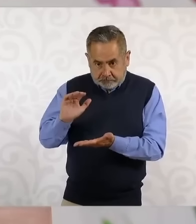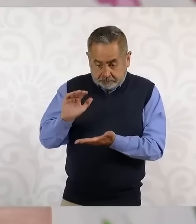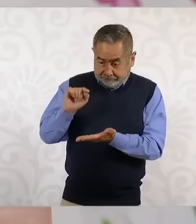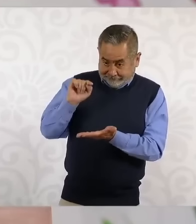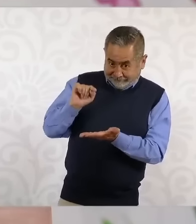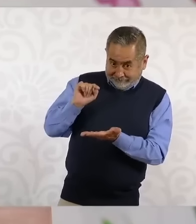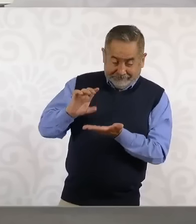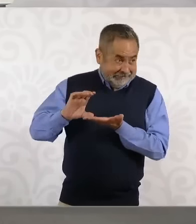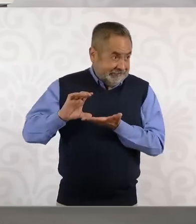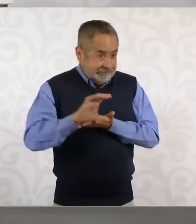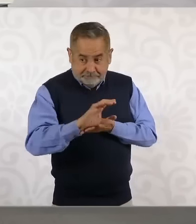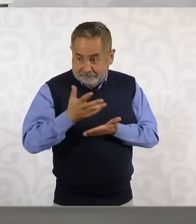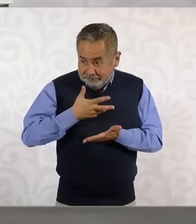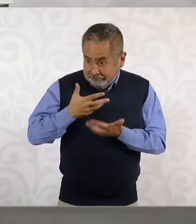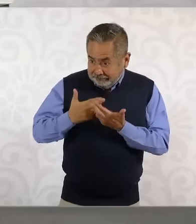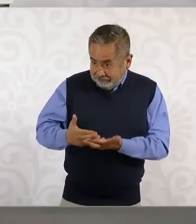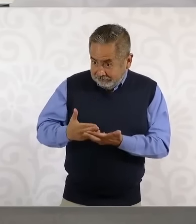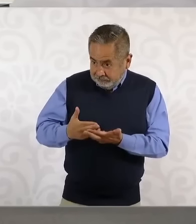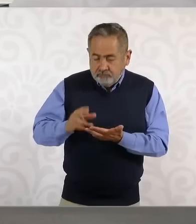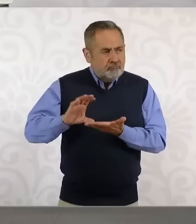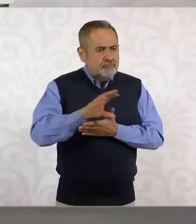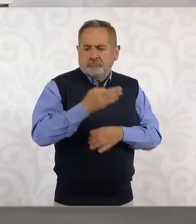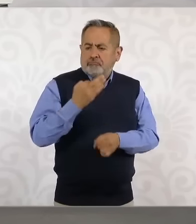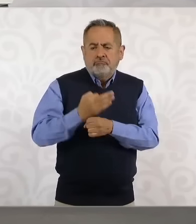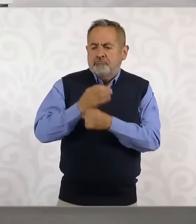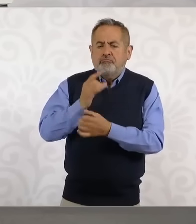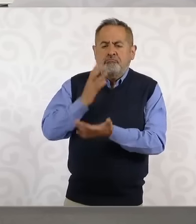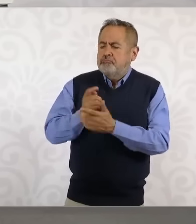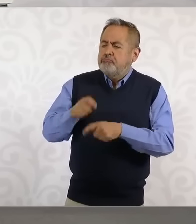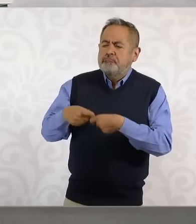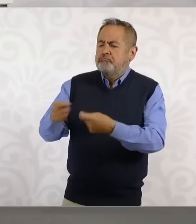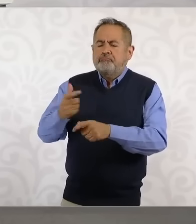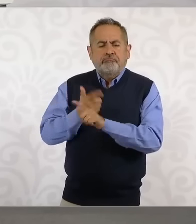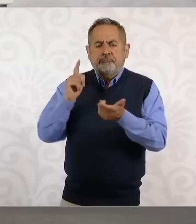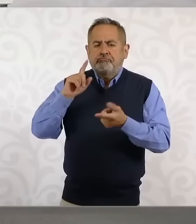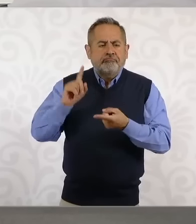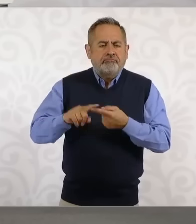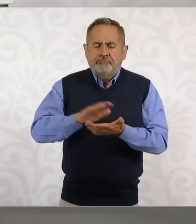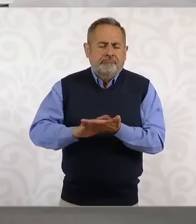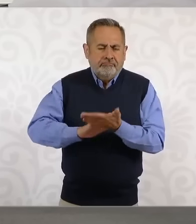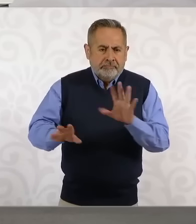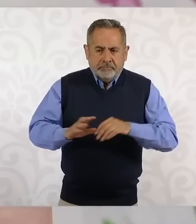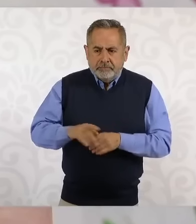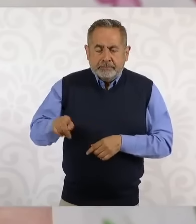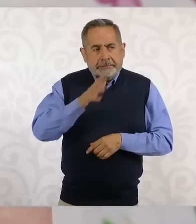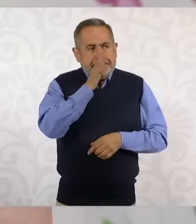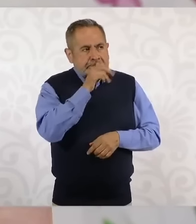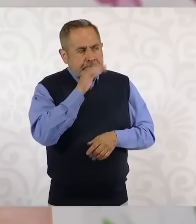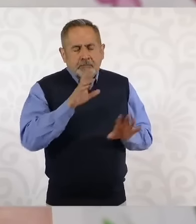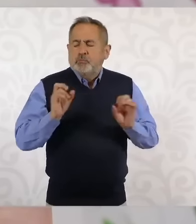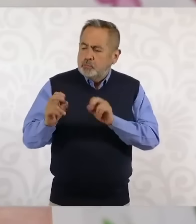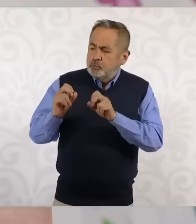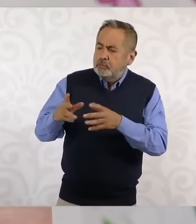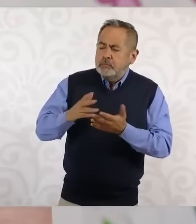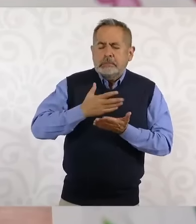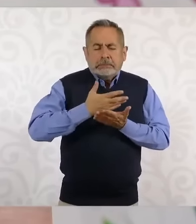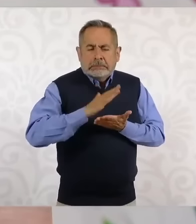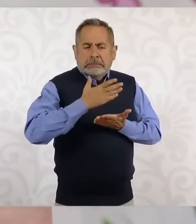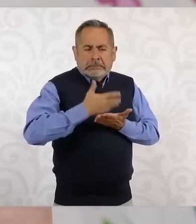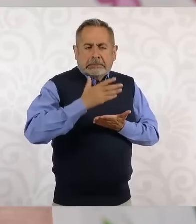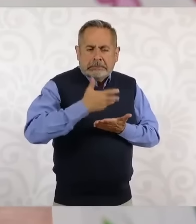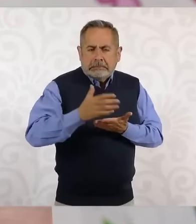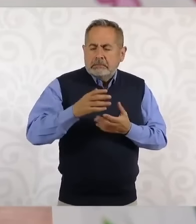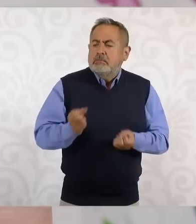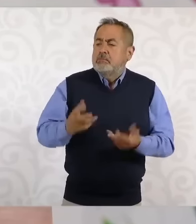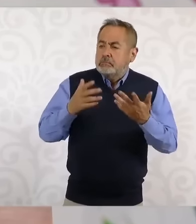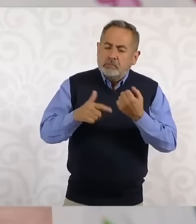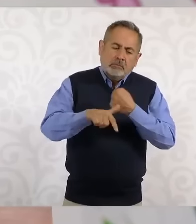finquito. Si se queda con el 70% eh puede elegir entre mensualidades eh de 12, 24 y 36 meses. son